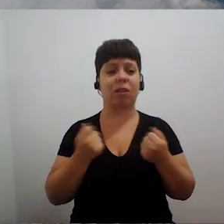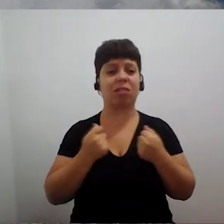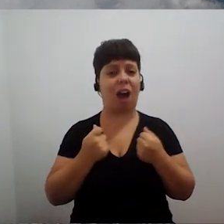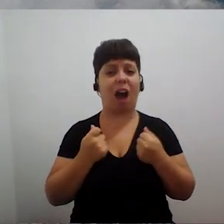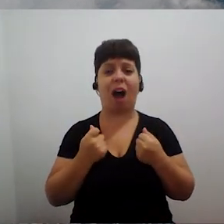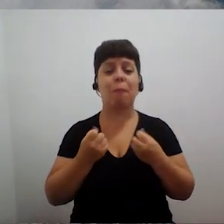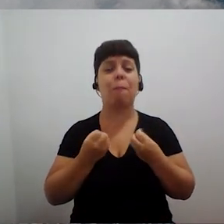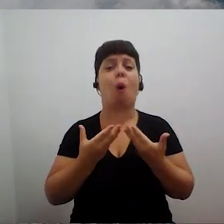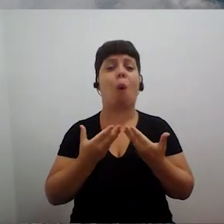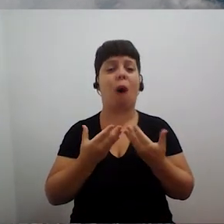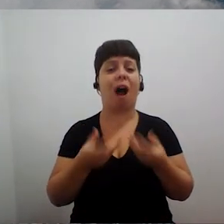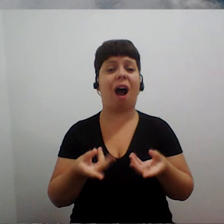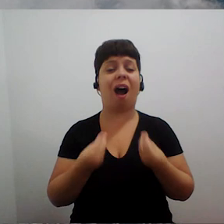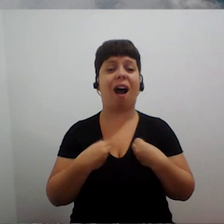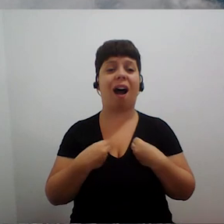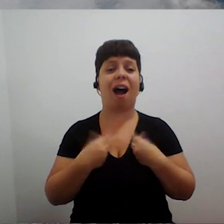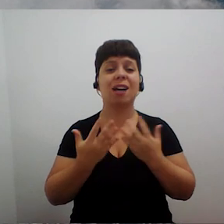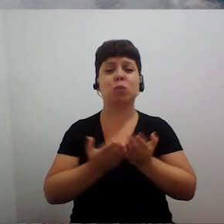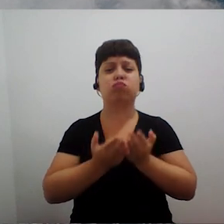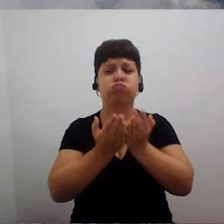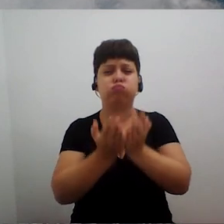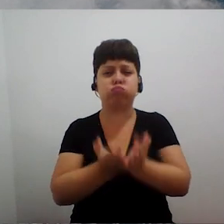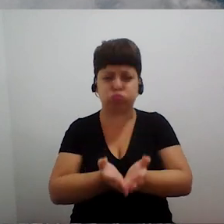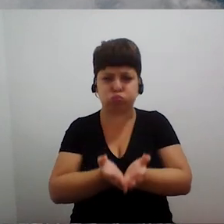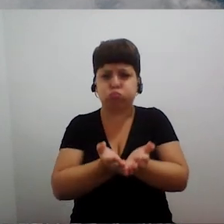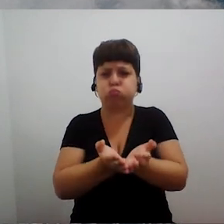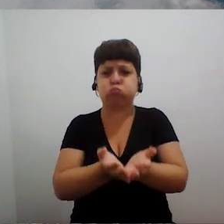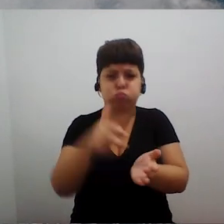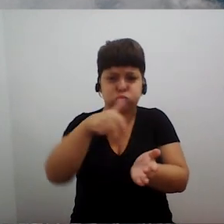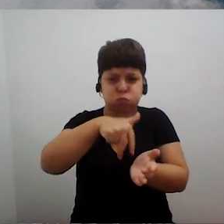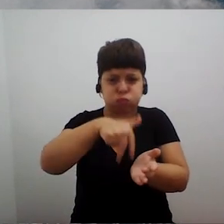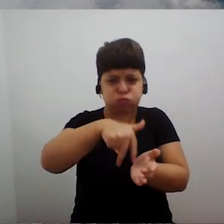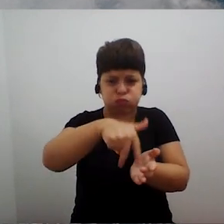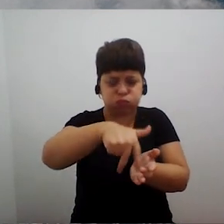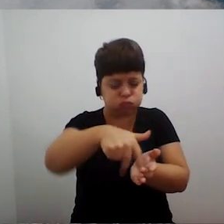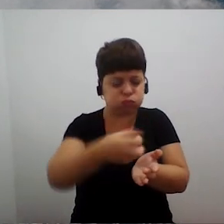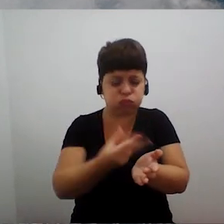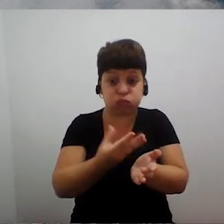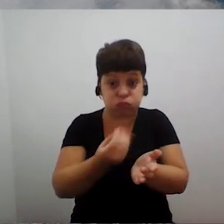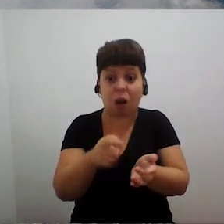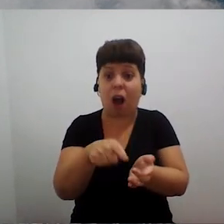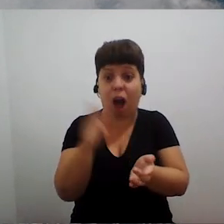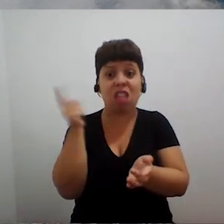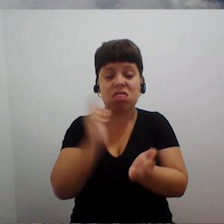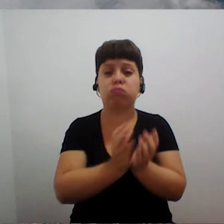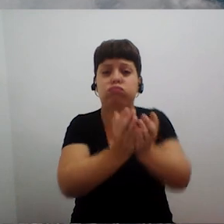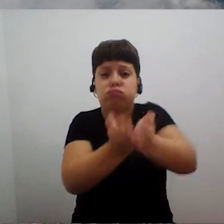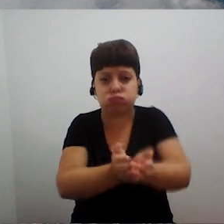ela nos conduz uma embarcação pesada com muitas pessoas, com transporte com tudo